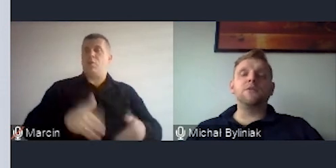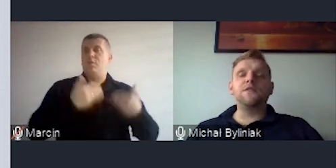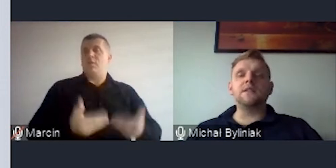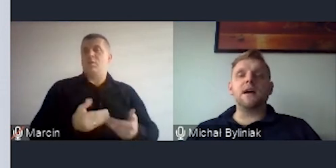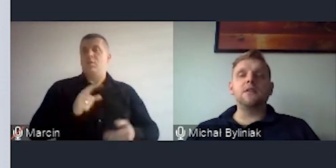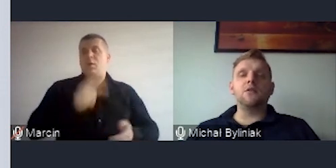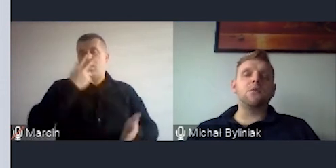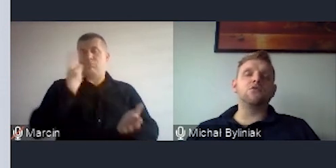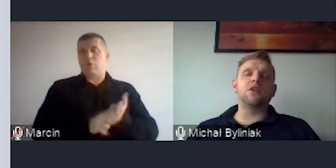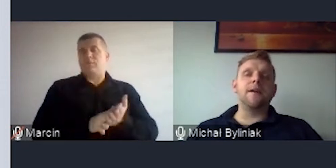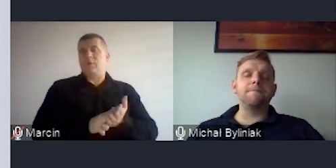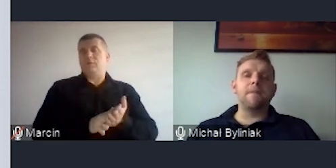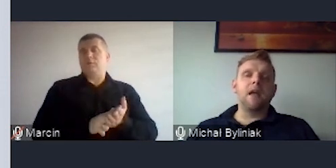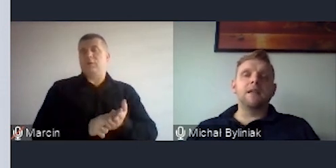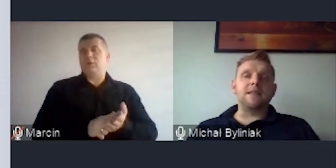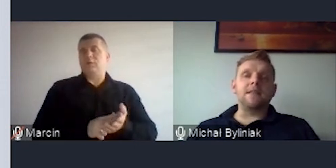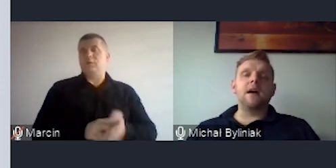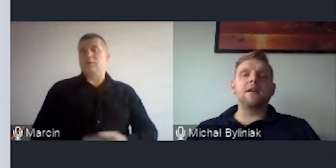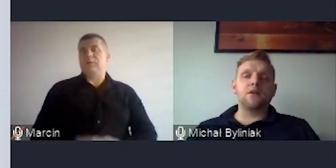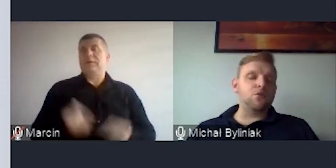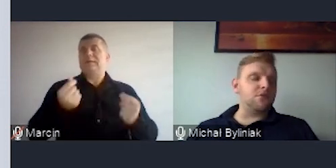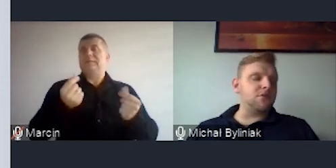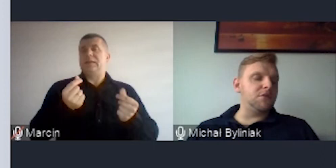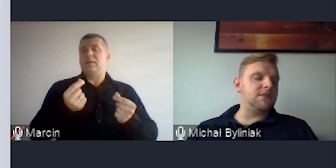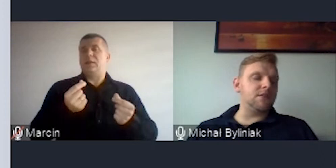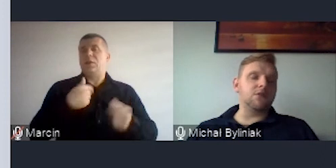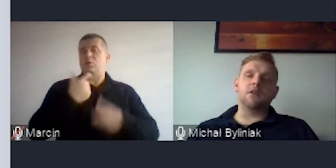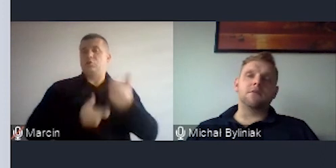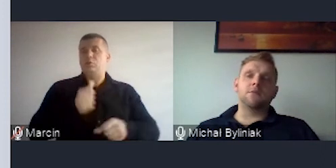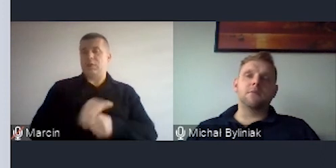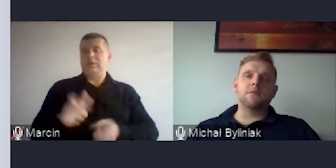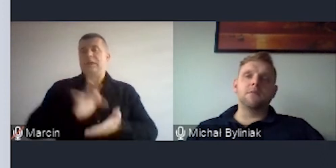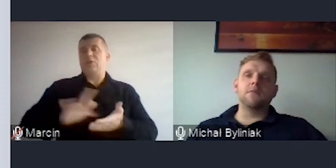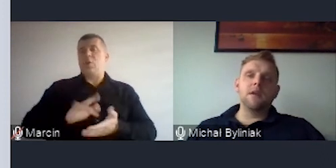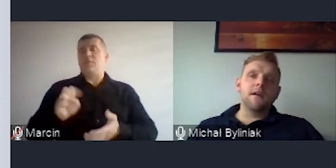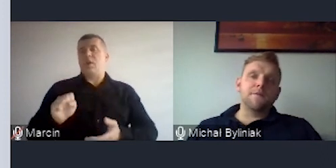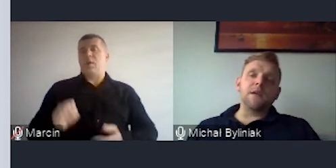które potwierdzają, że cena którą stosuję, jest ceną rynkową.